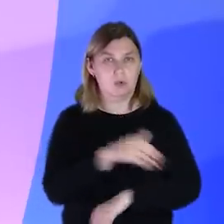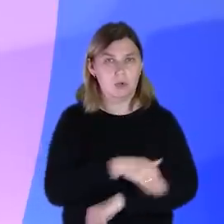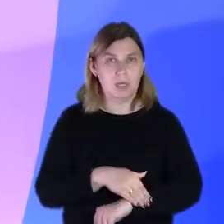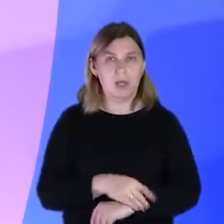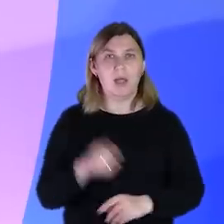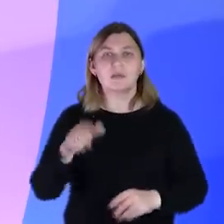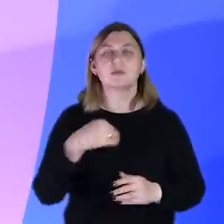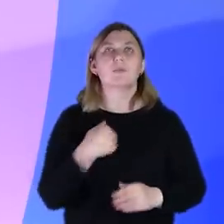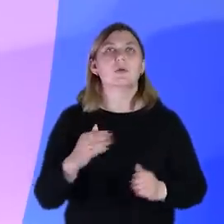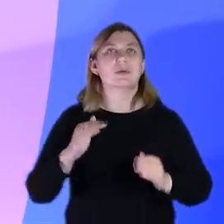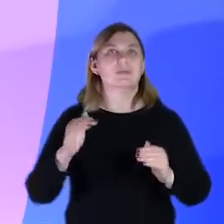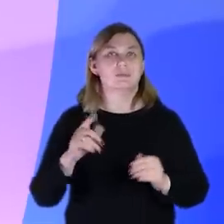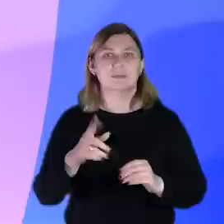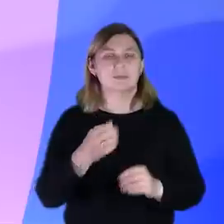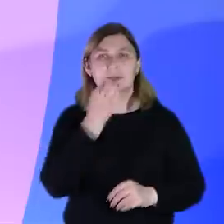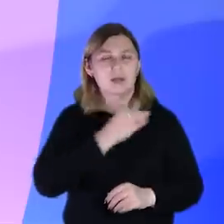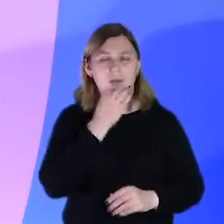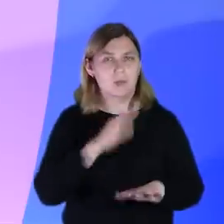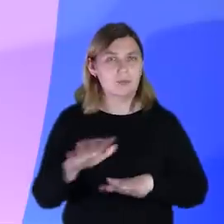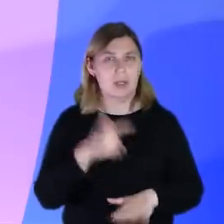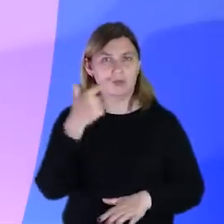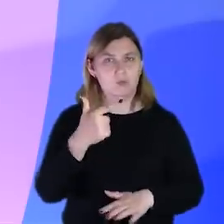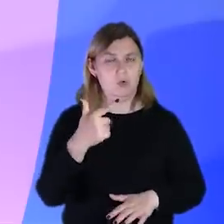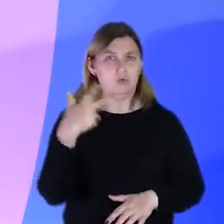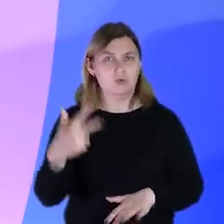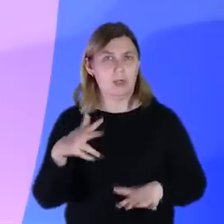ale to były wyjątkowe miejsca i tylko chyba w dwóch czy trzech takich miejscach